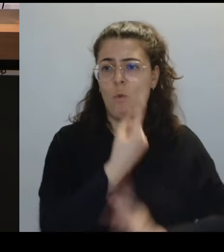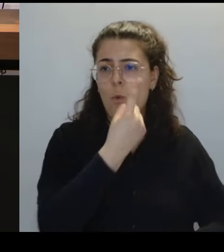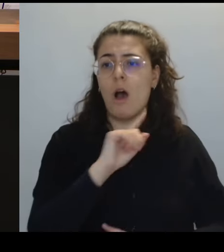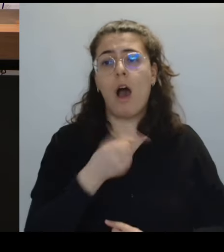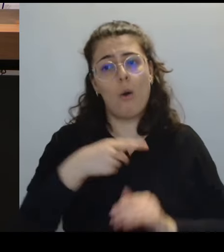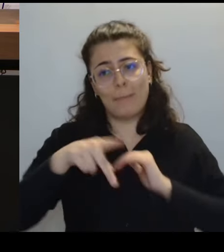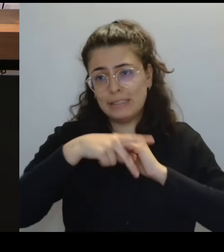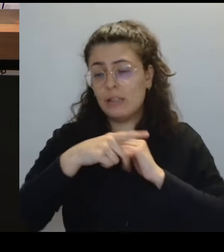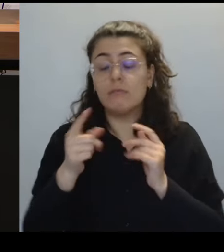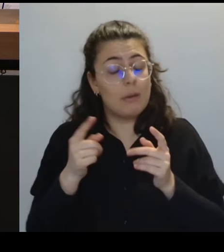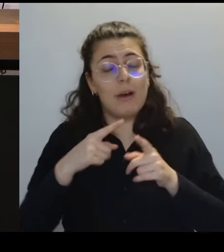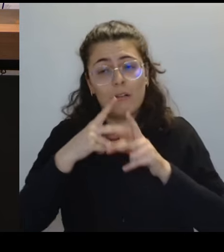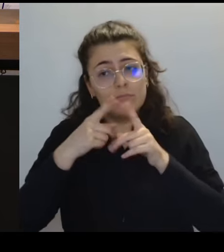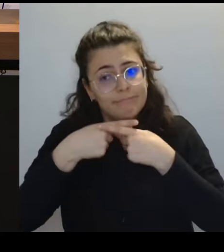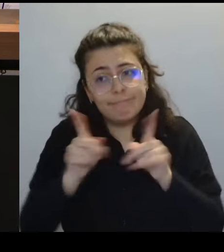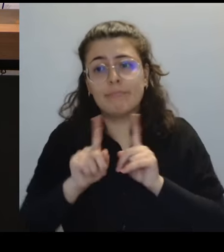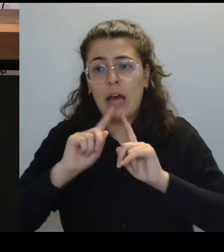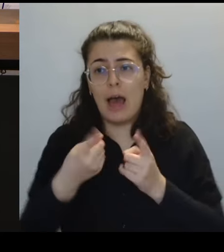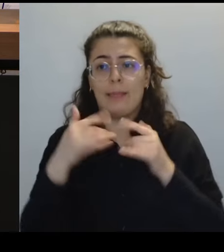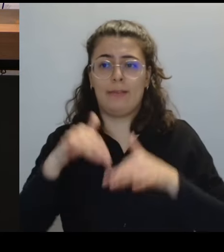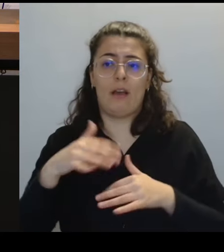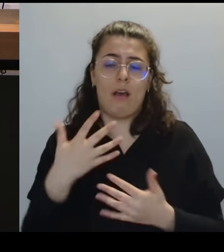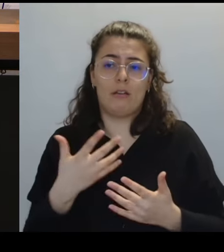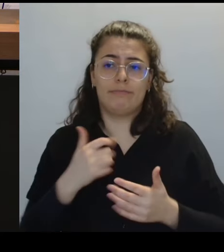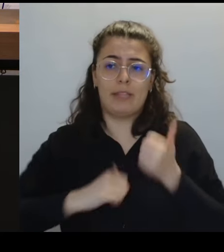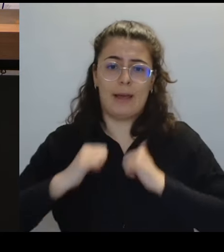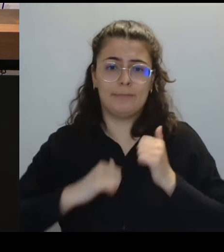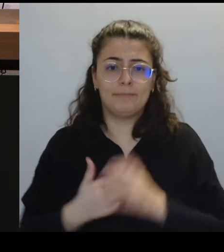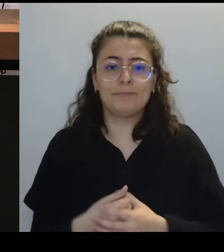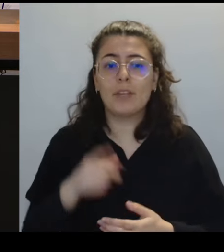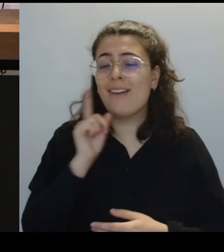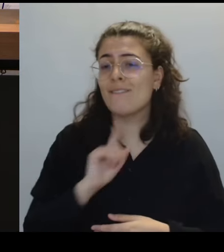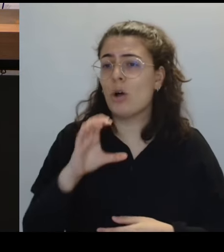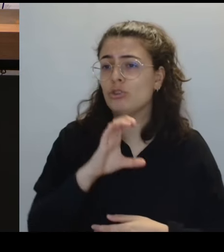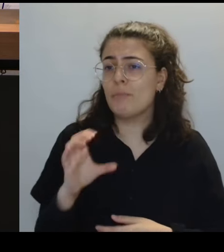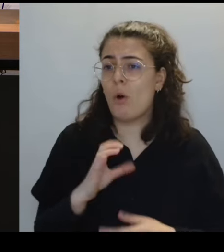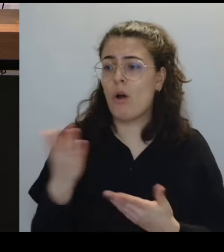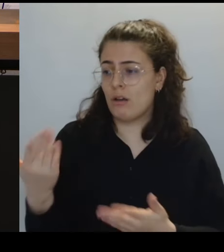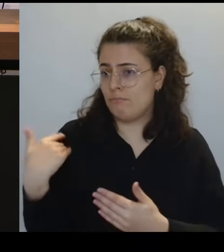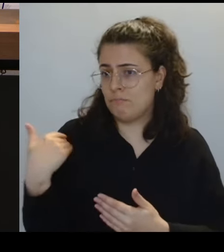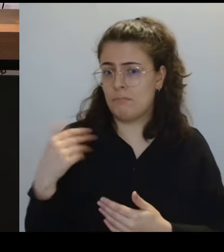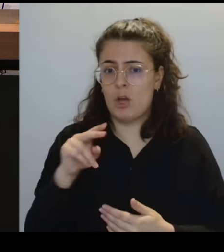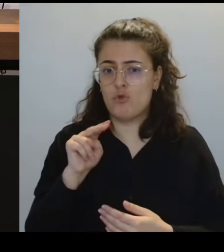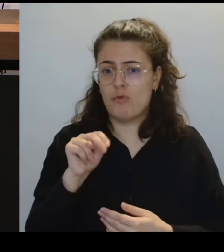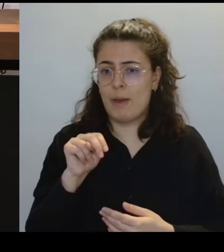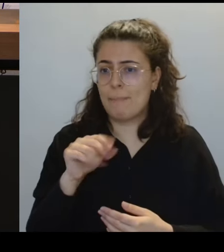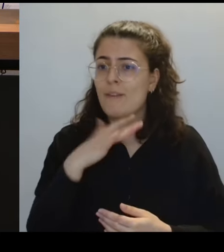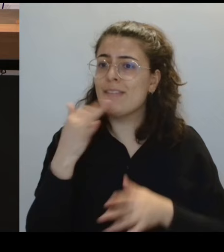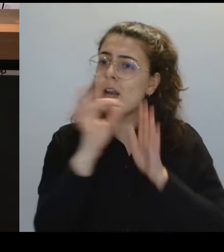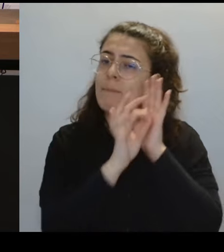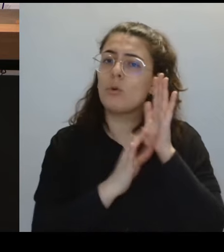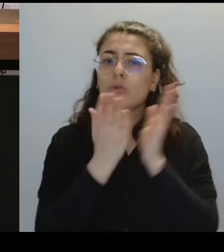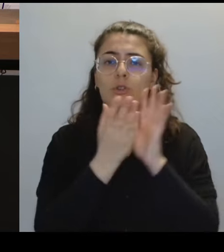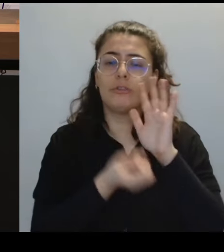Frau Czyborra, Sie sprachen im November wesentliche Punkte an, dass Kampf muss dringend räumlich erweitert werden.